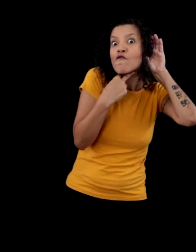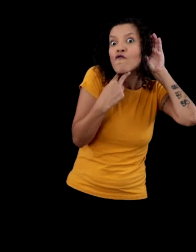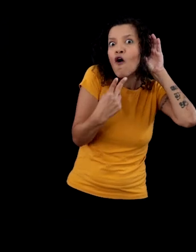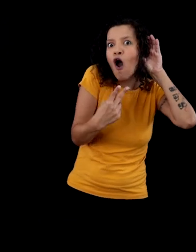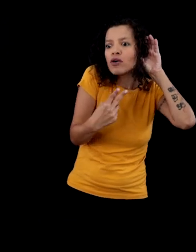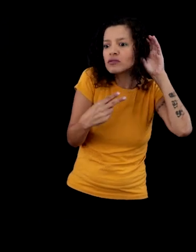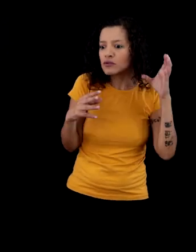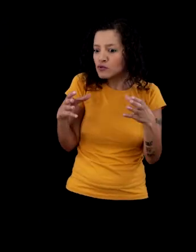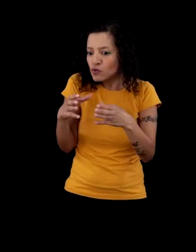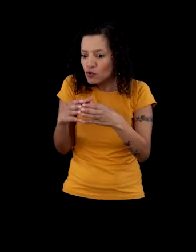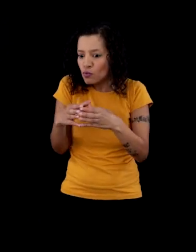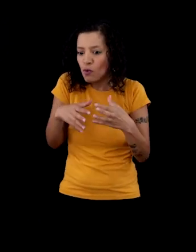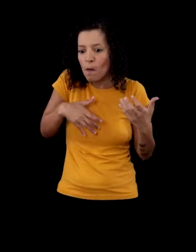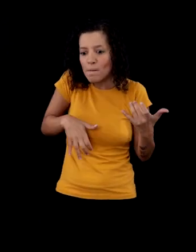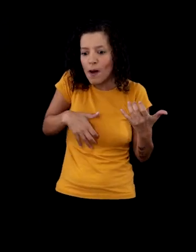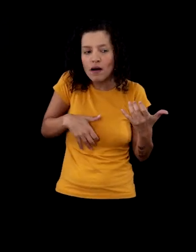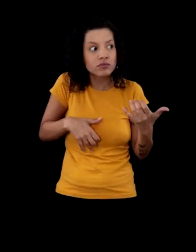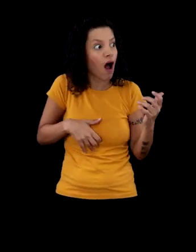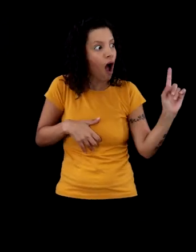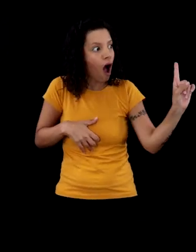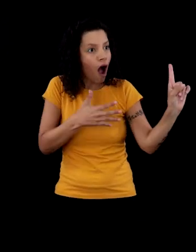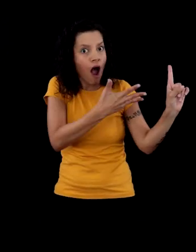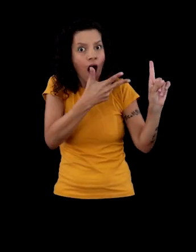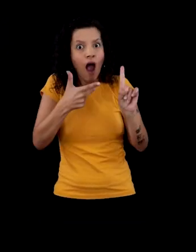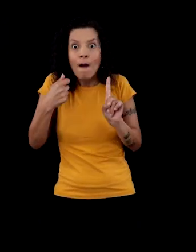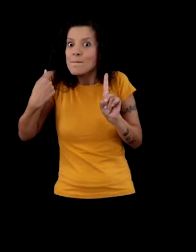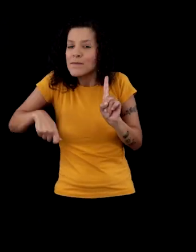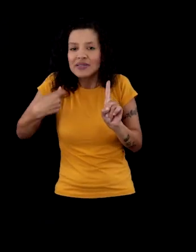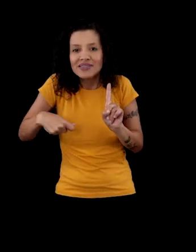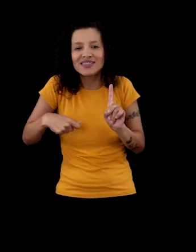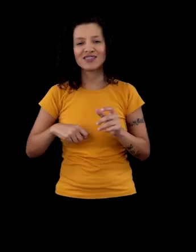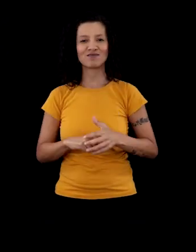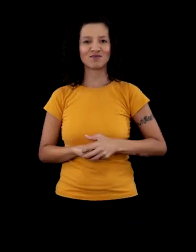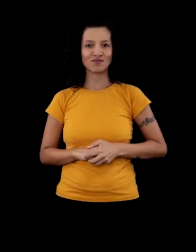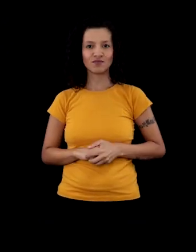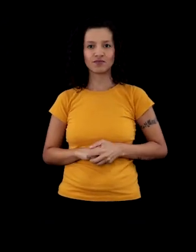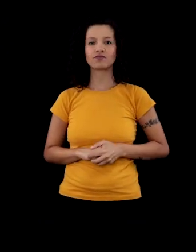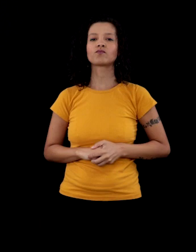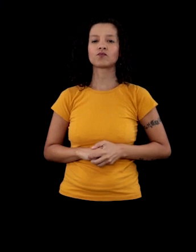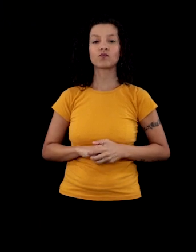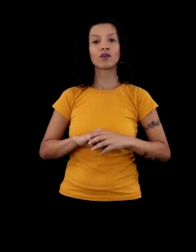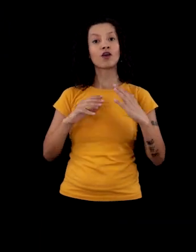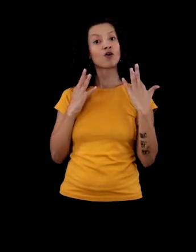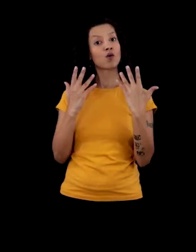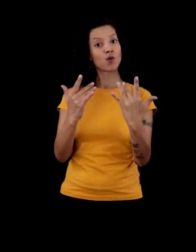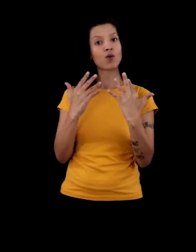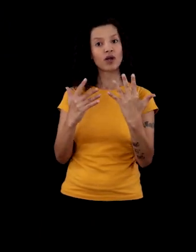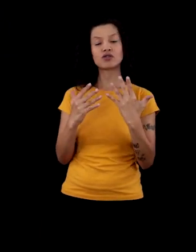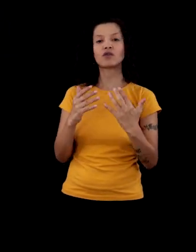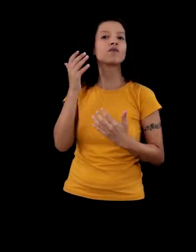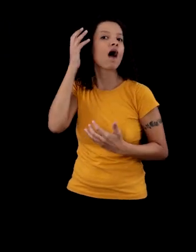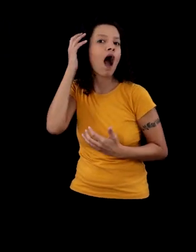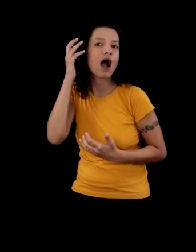e achavam que era a voz que precisavam para banda deles. No coletivo “Rádio Cipó”